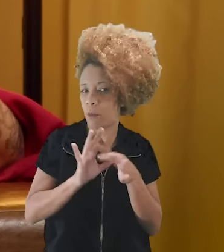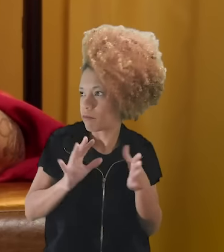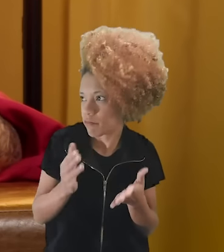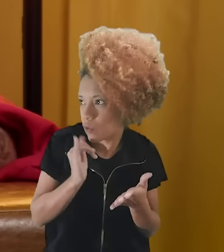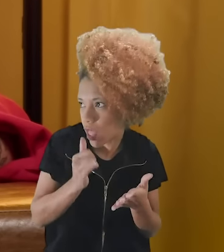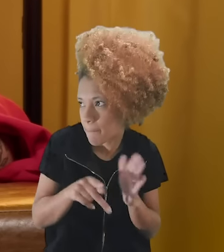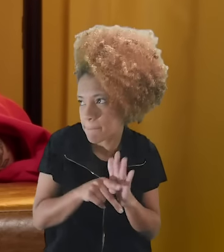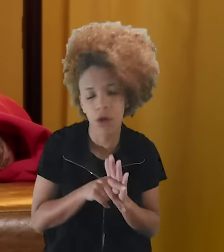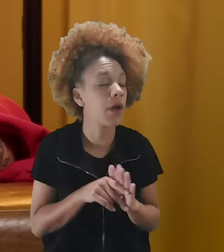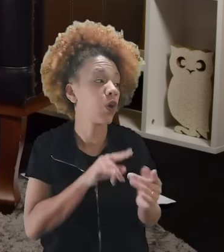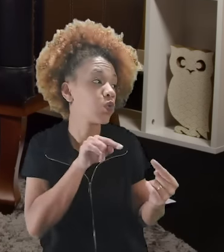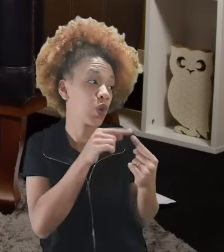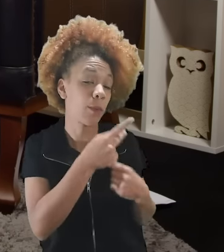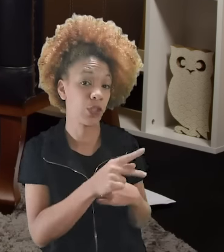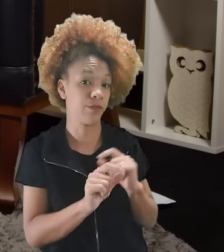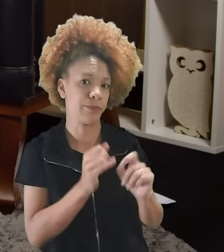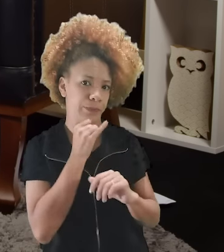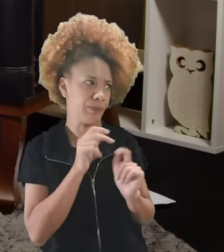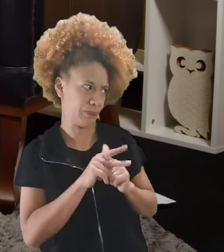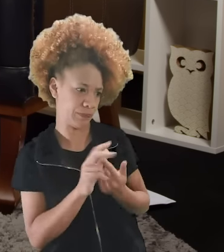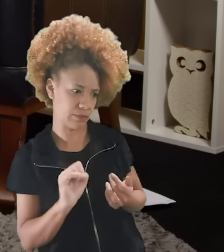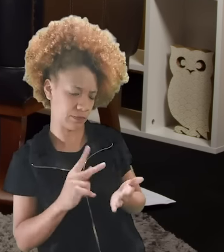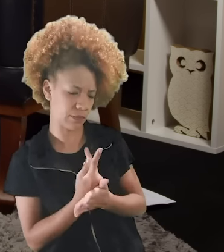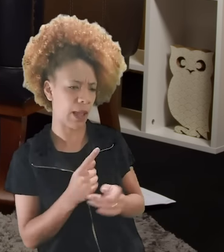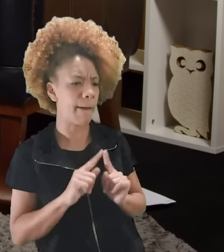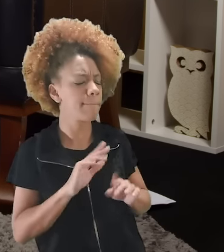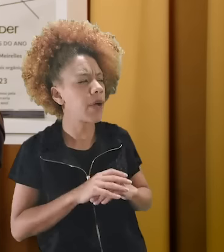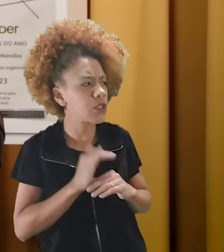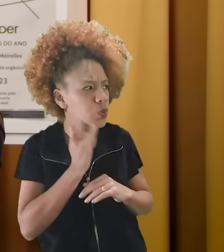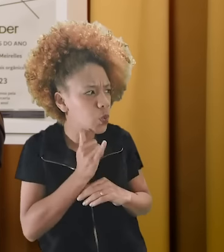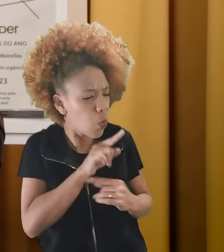que tá sendo narrado sim que é porque a sua função me corri se eu esver errado a função do narrador é